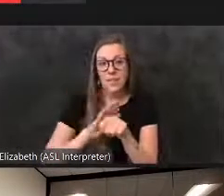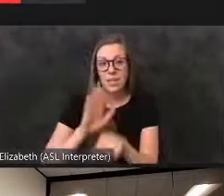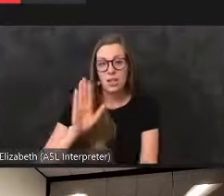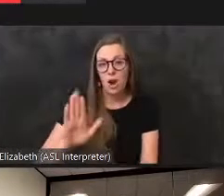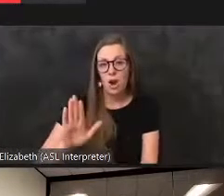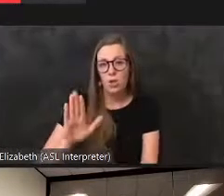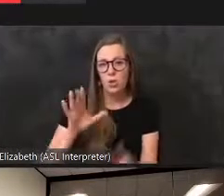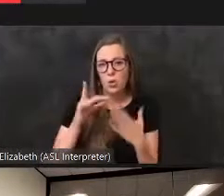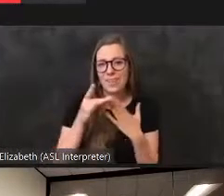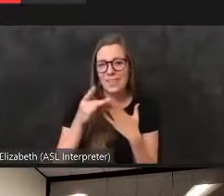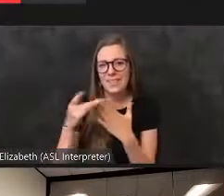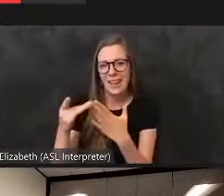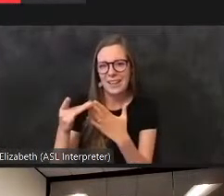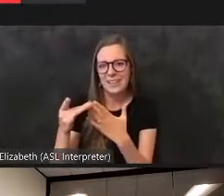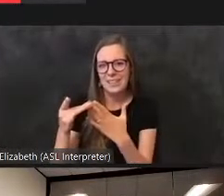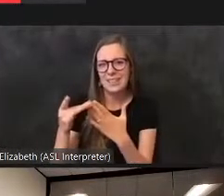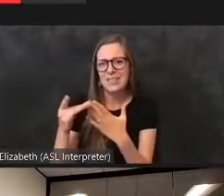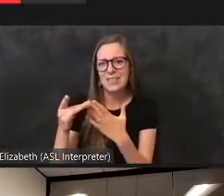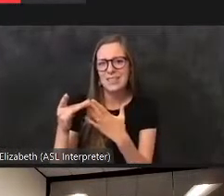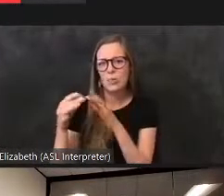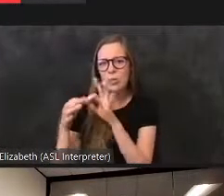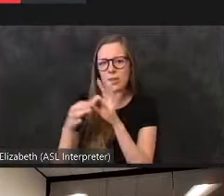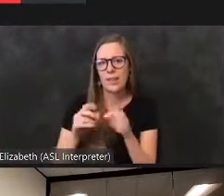Su aclaración en tu guía concerniente al